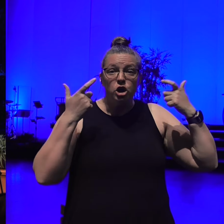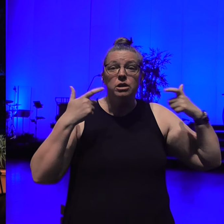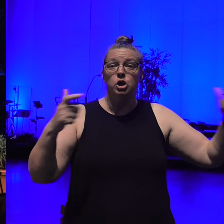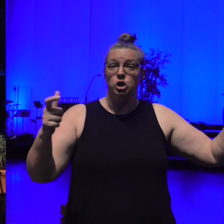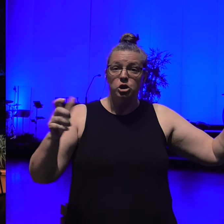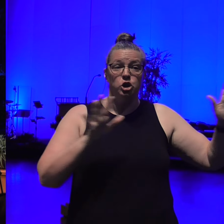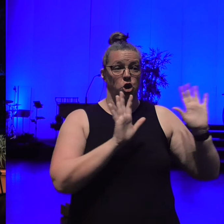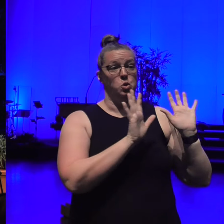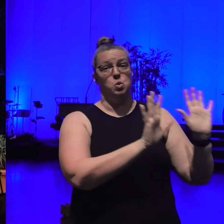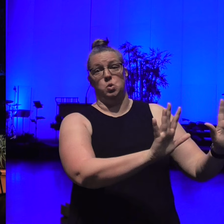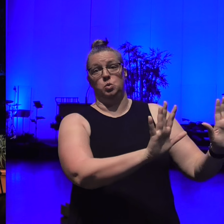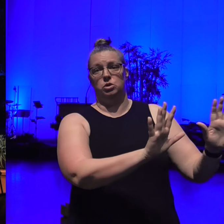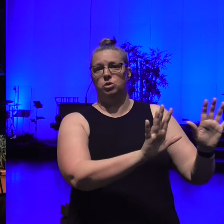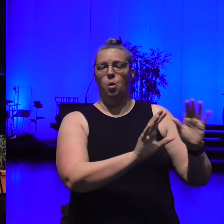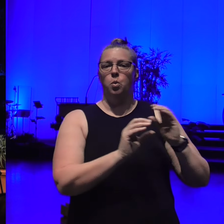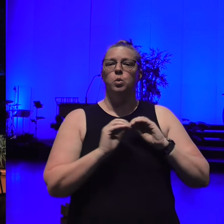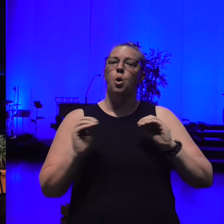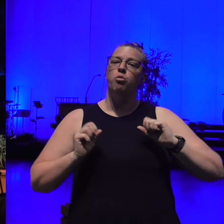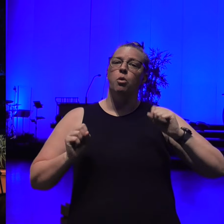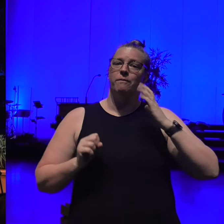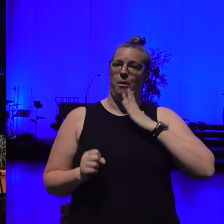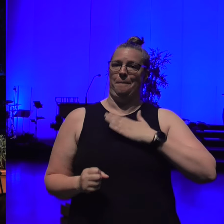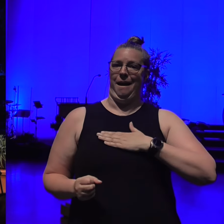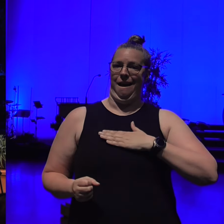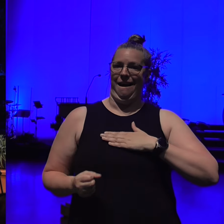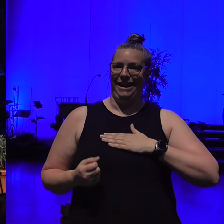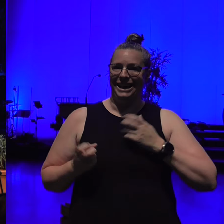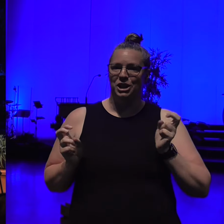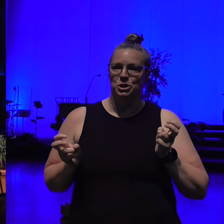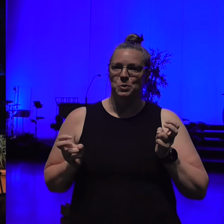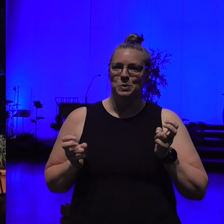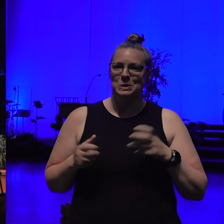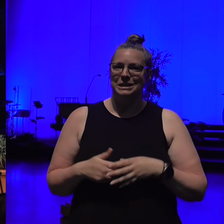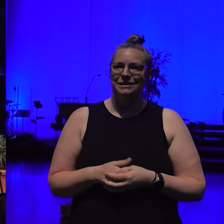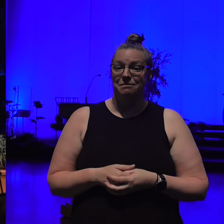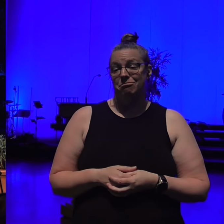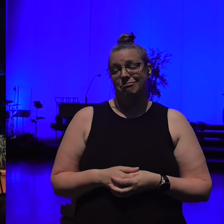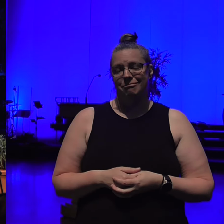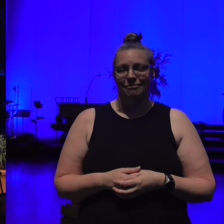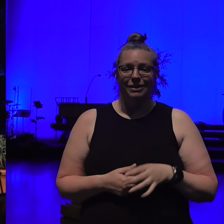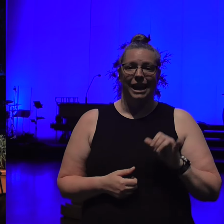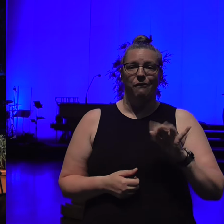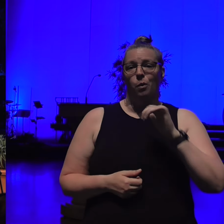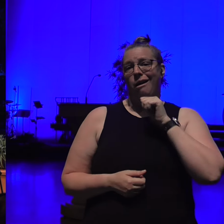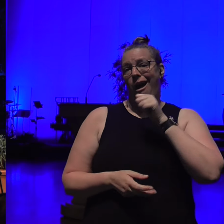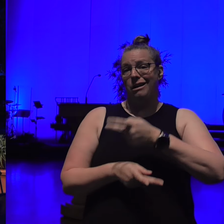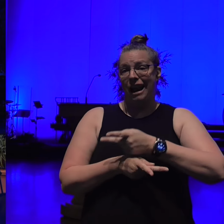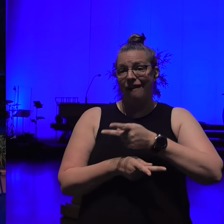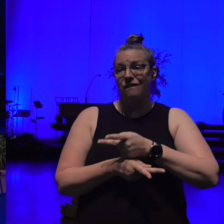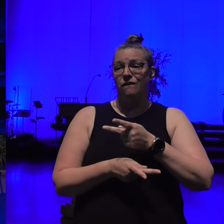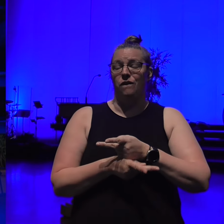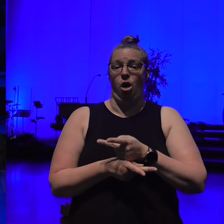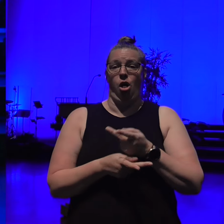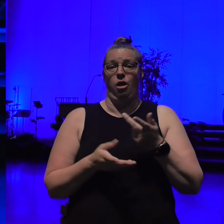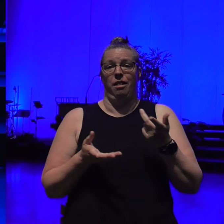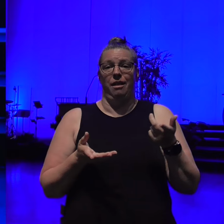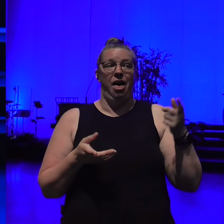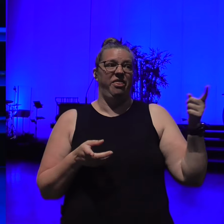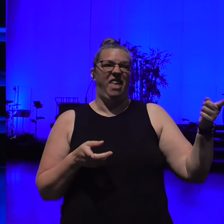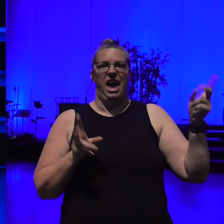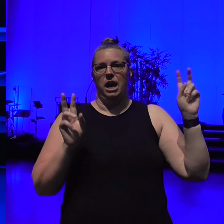los tuyos Y si no tenemos cuidado, permitiremos que nos pisoteen persiguiéndolos a donde sea que